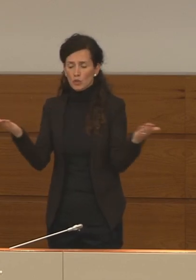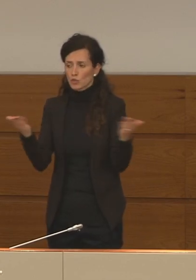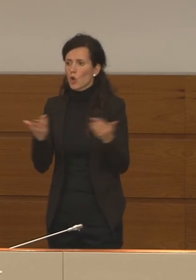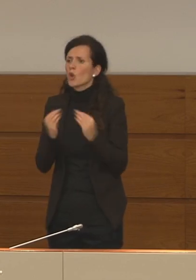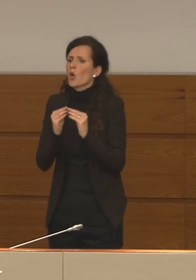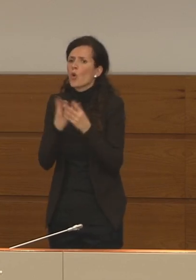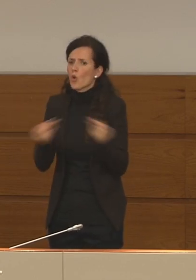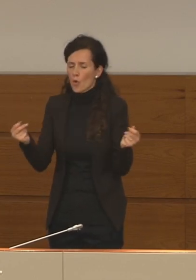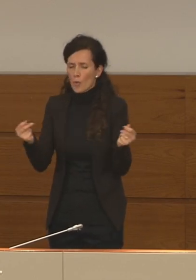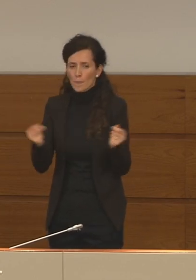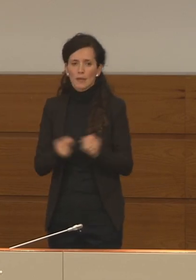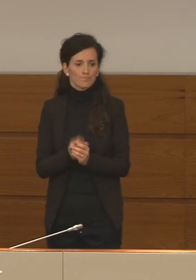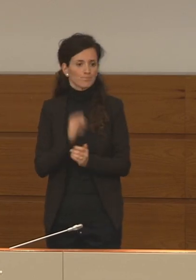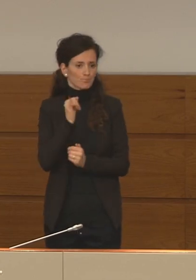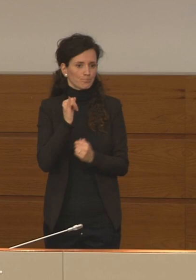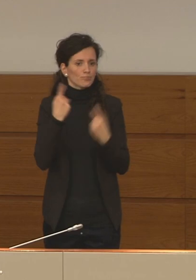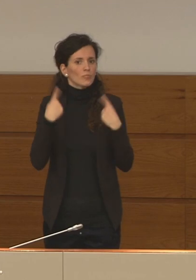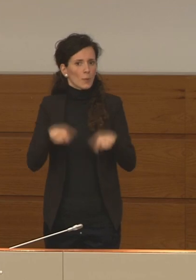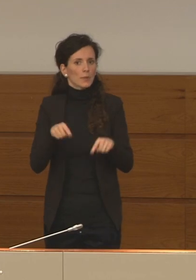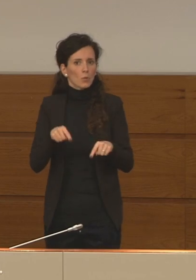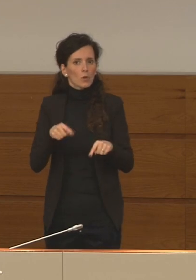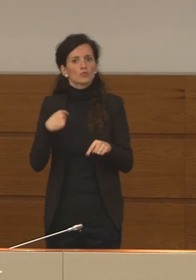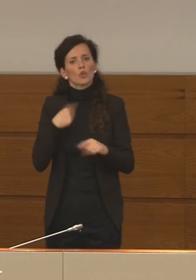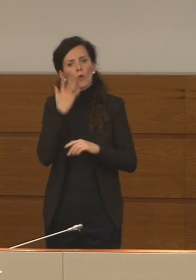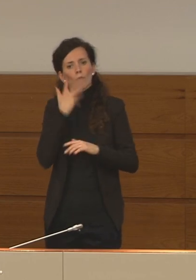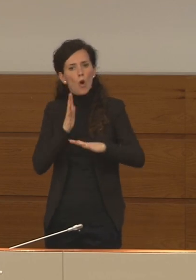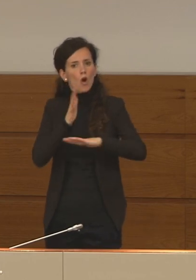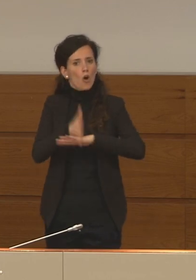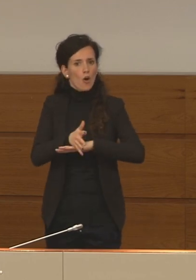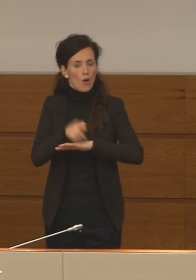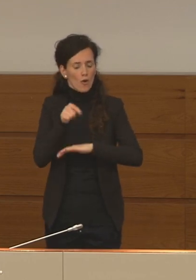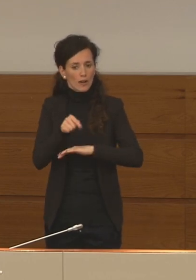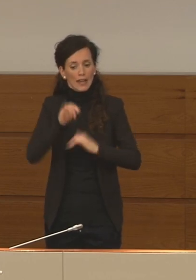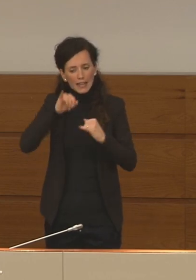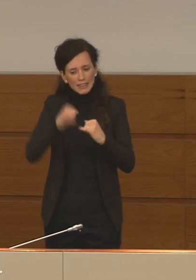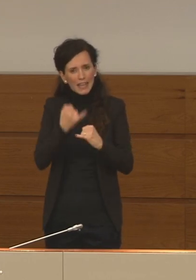Sì mi rendo conto del motivo per cui sono entrato in questo tipo di dettaglio e del motivo per cui insieme